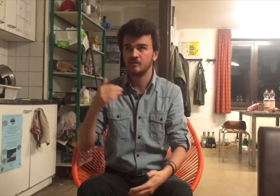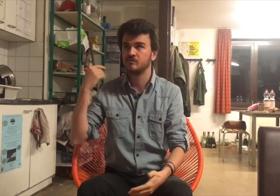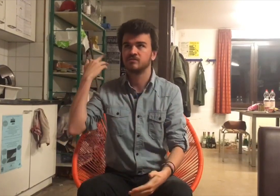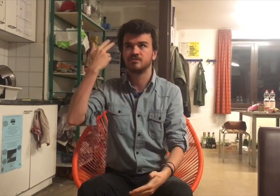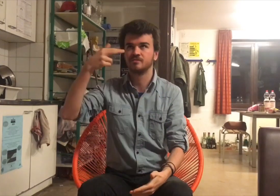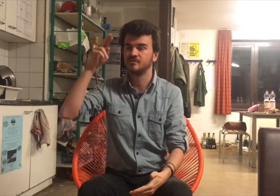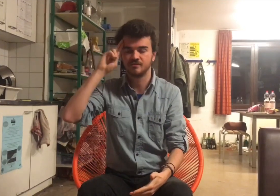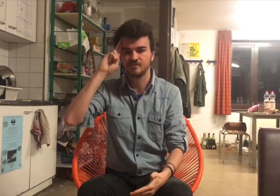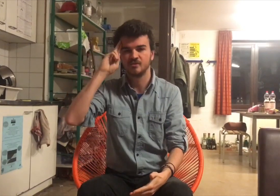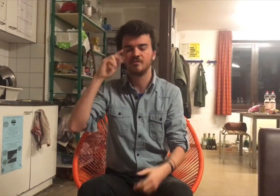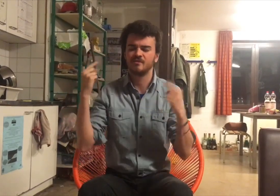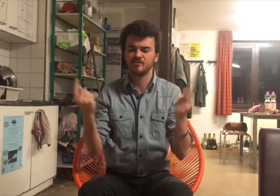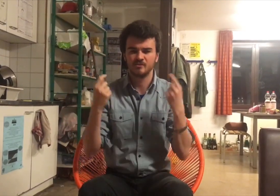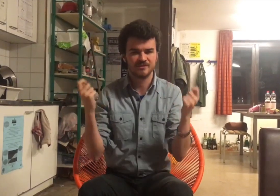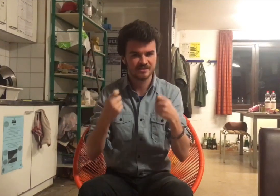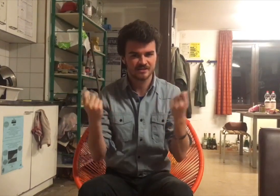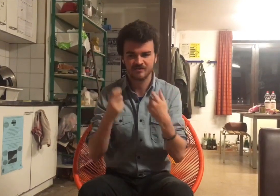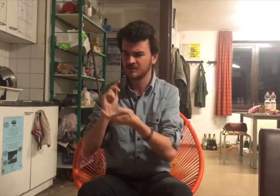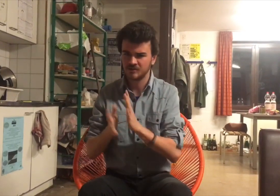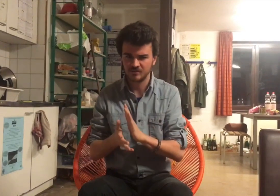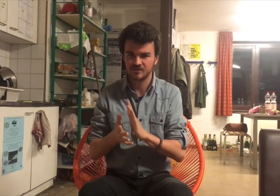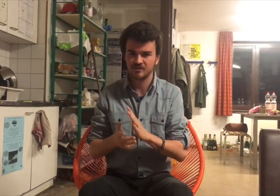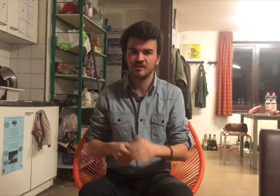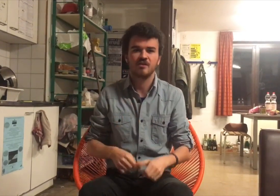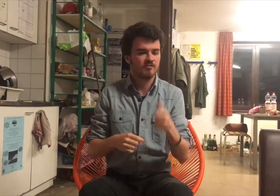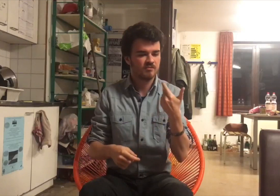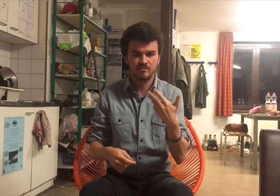Je me rappelle toujours de toutes les nombreuses activités !